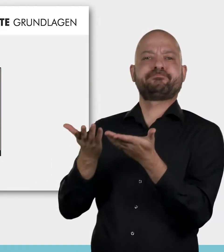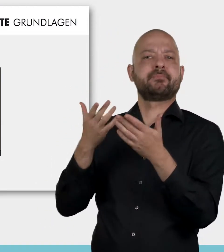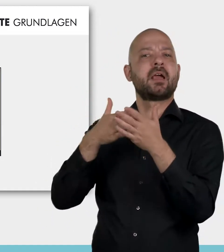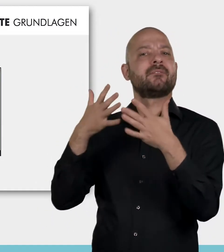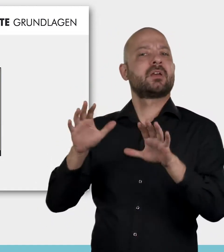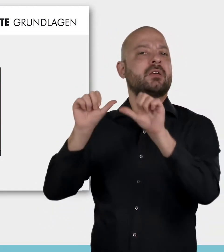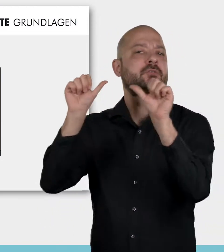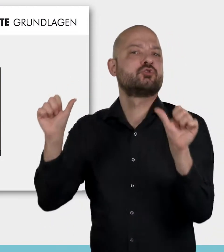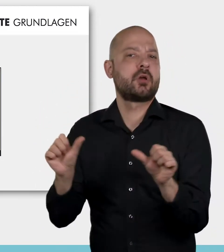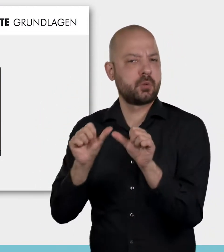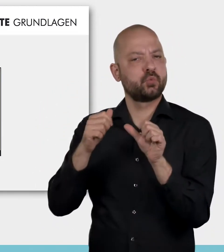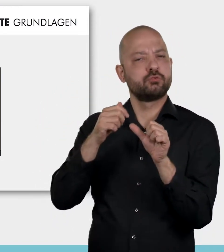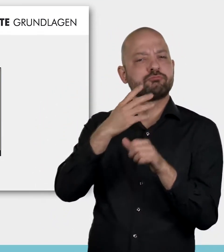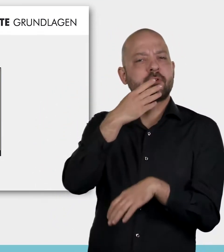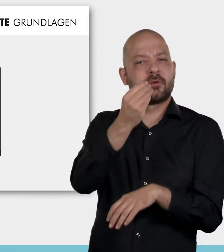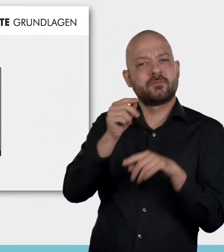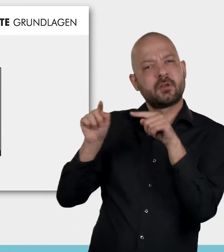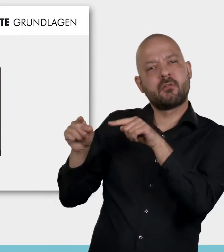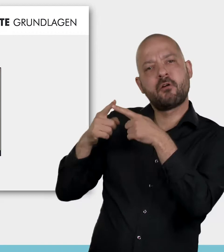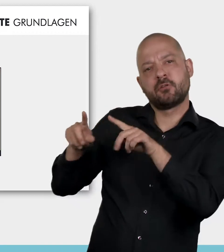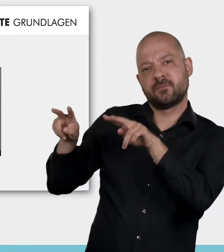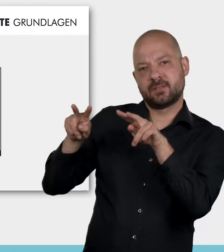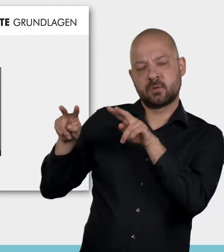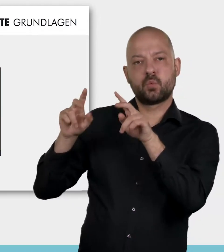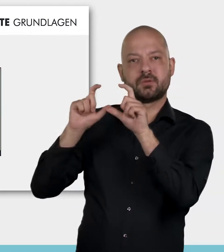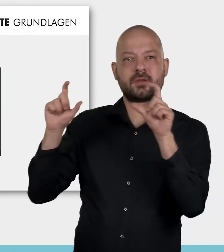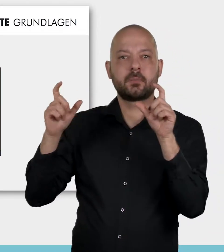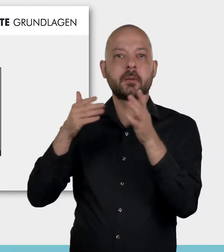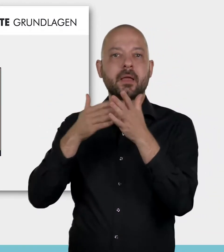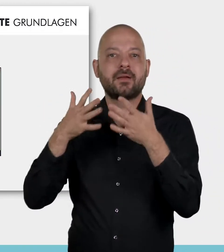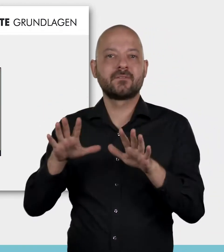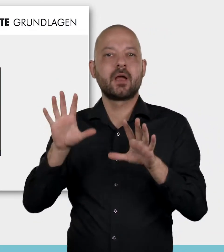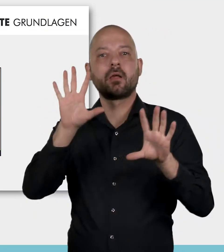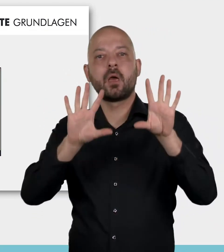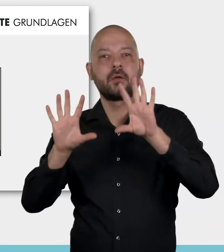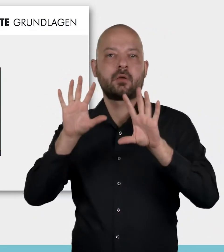empfehlen wir ergänzend das Video „Barrierefreies Layout in Microsoft Office“.